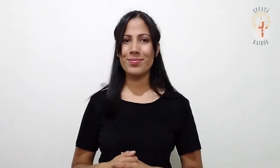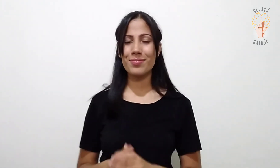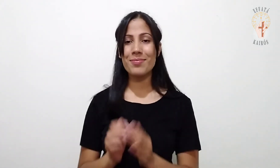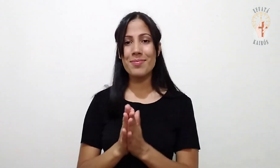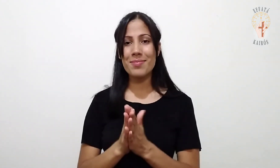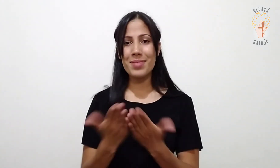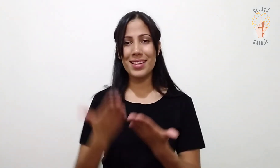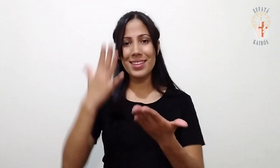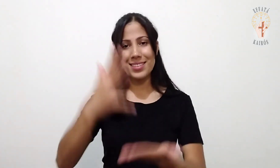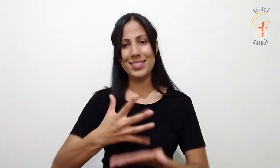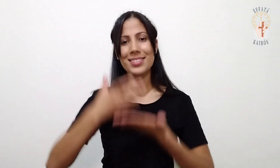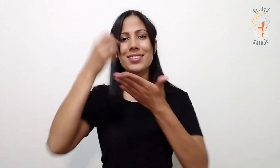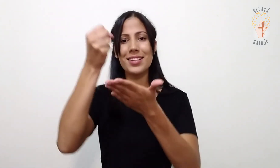Palavra da Salvação.